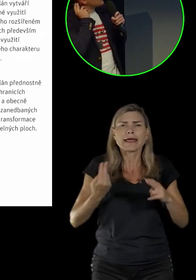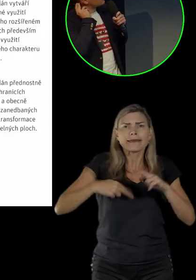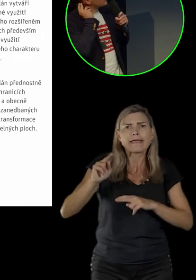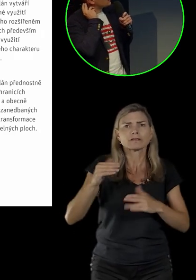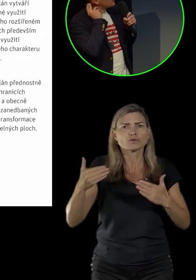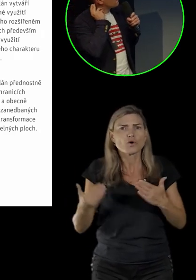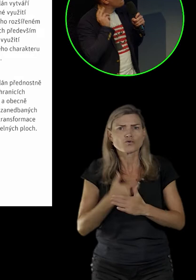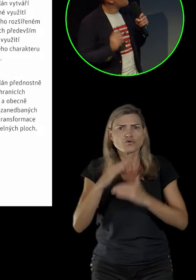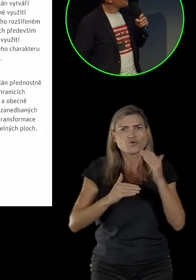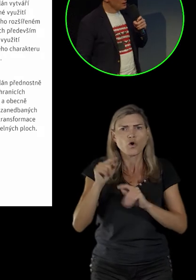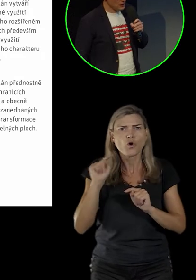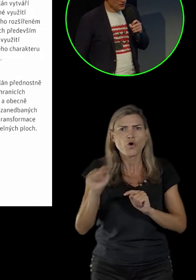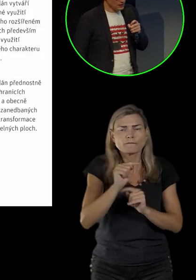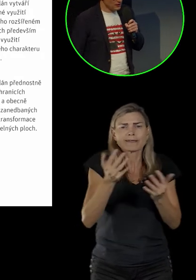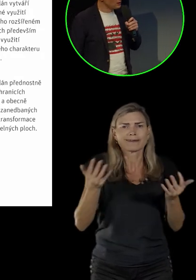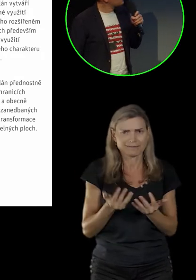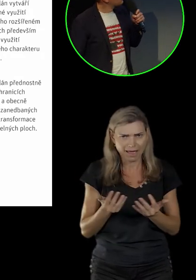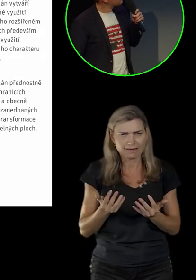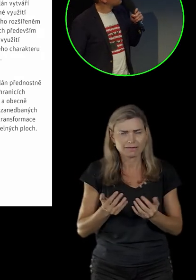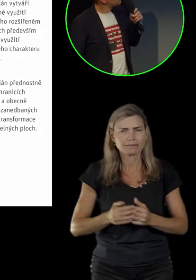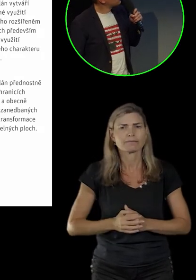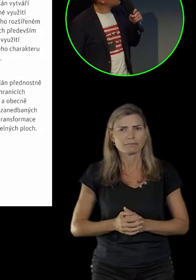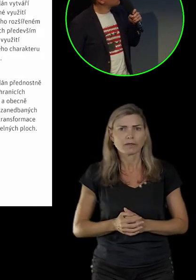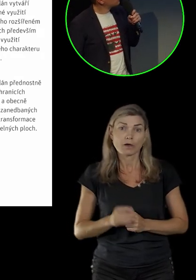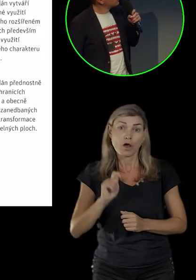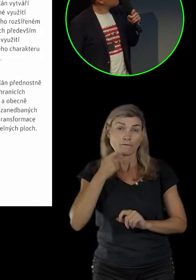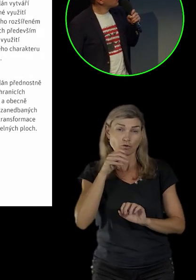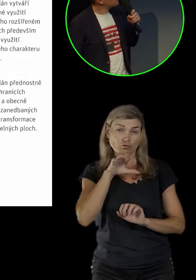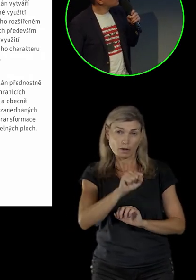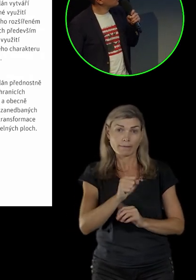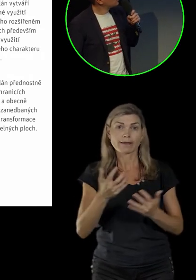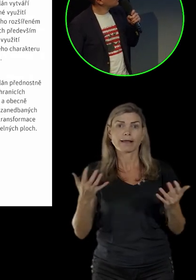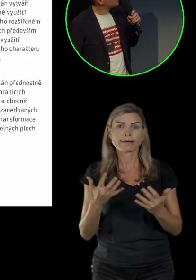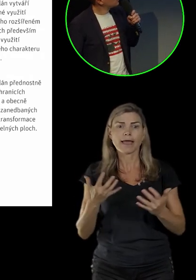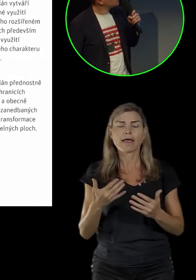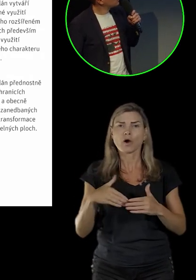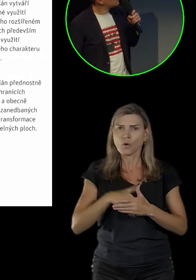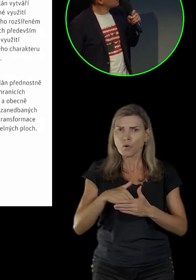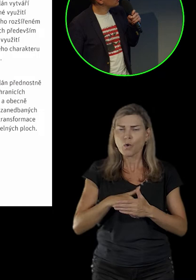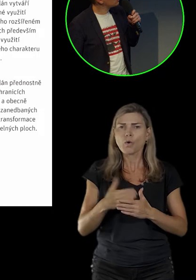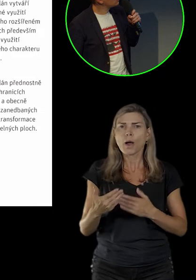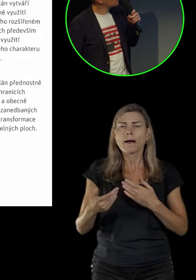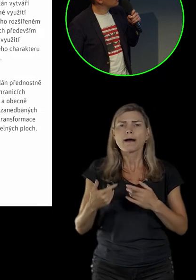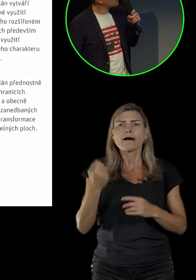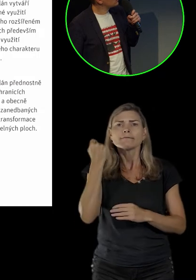nová subcentra, tak si můžete všimnout, že to je na páteřních trasách kolejové dopravy,